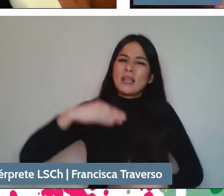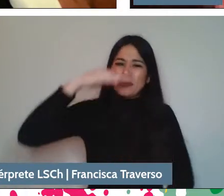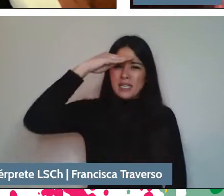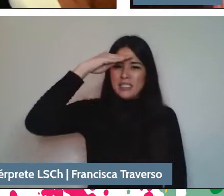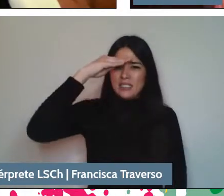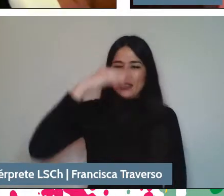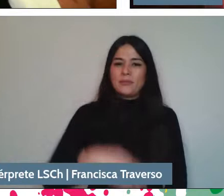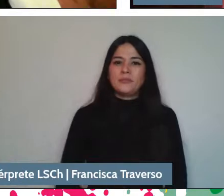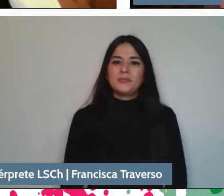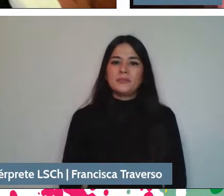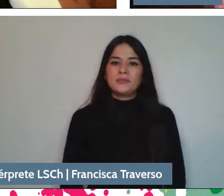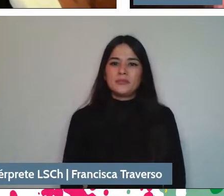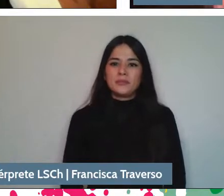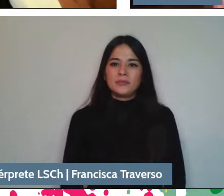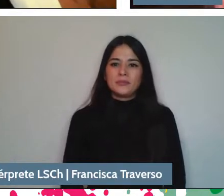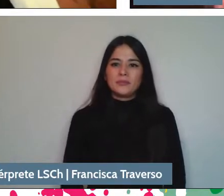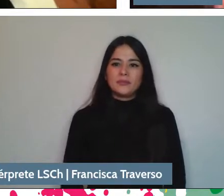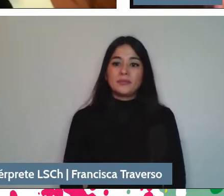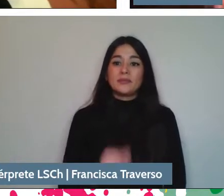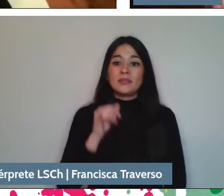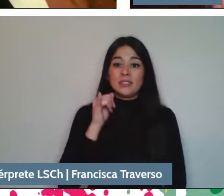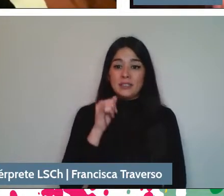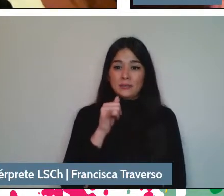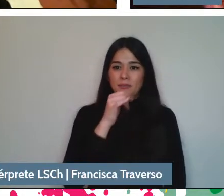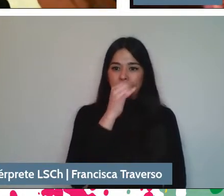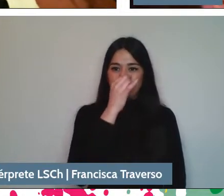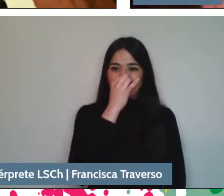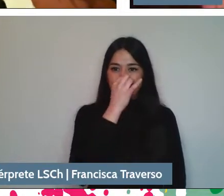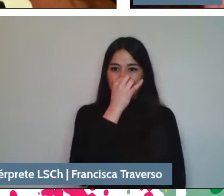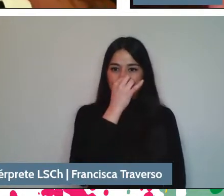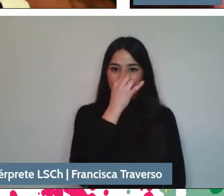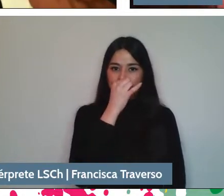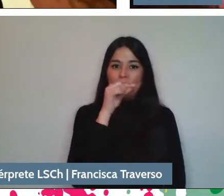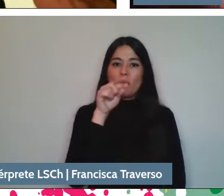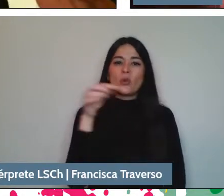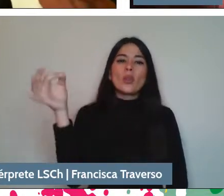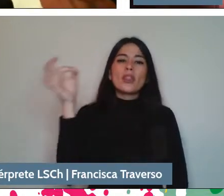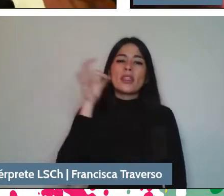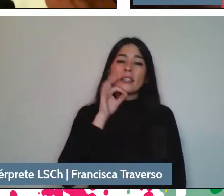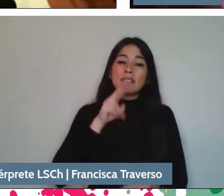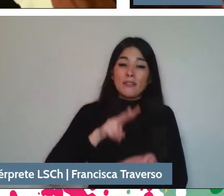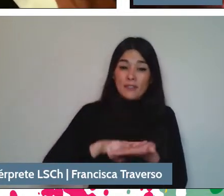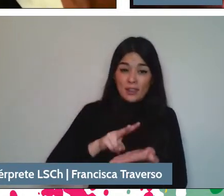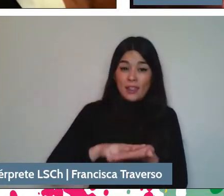Sí, yo creo que todo que tú dices es verdadero y también relativo a lo siguiente.